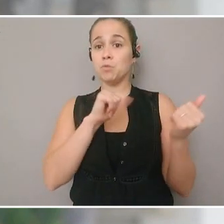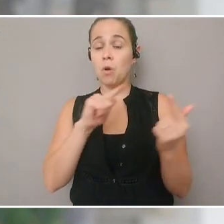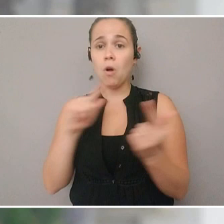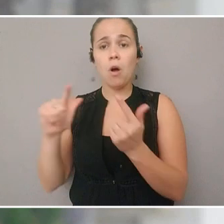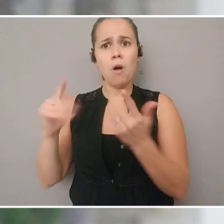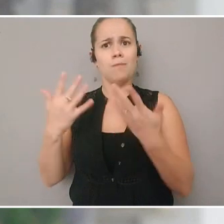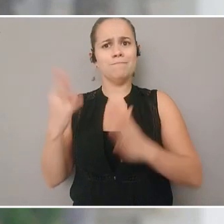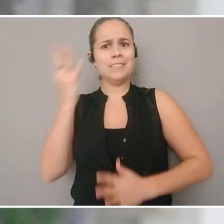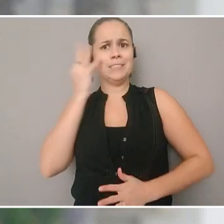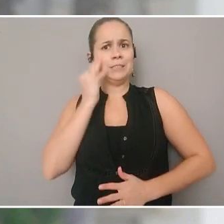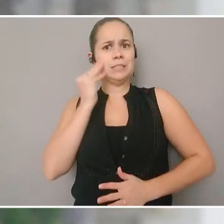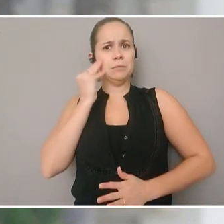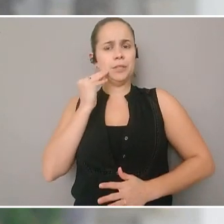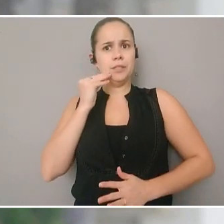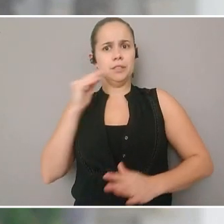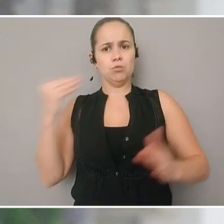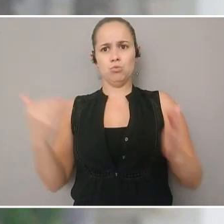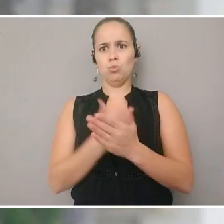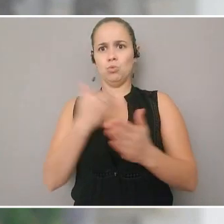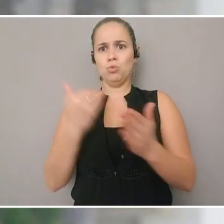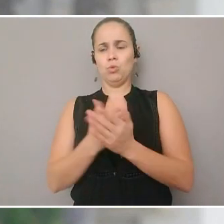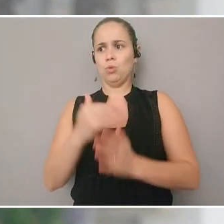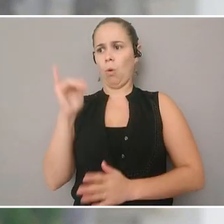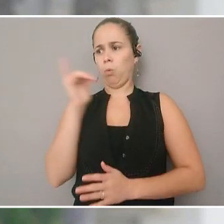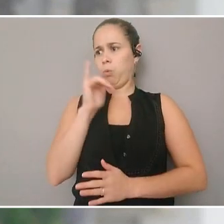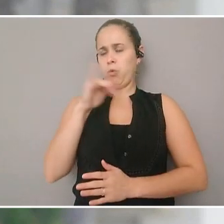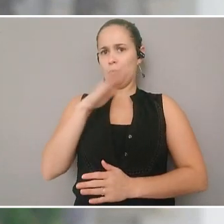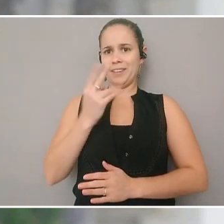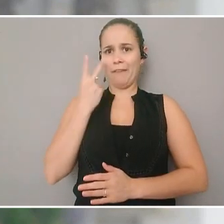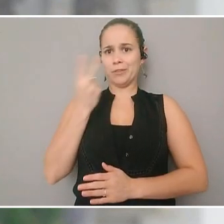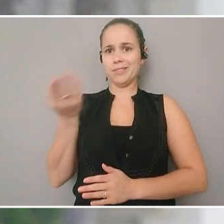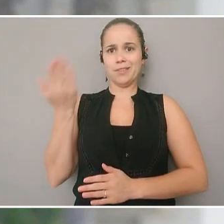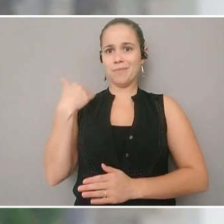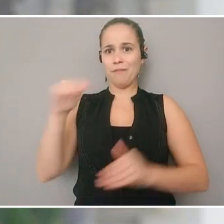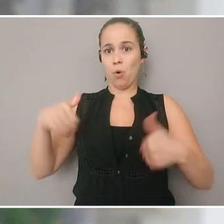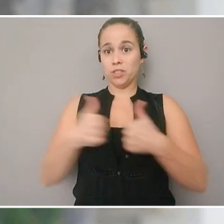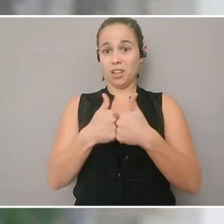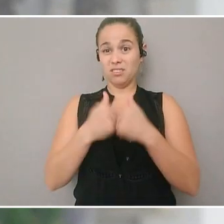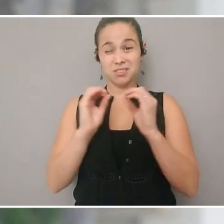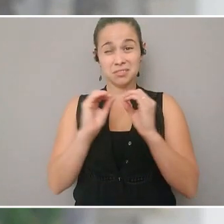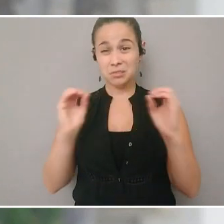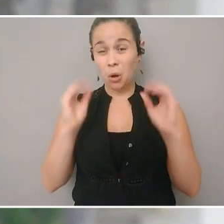desafíos sin precedentes. Ninguno de nosotros